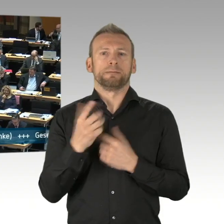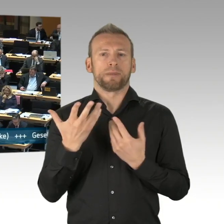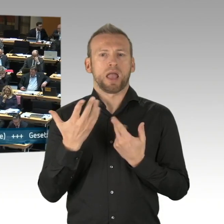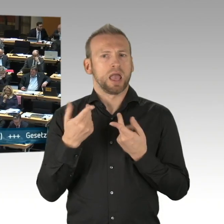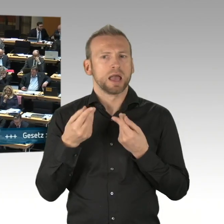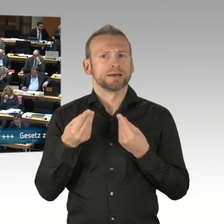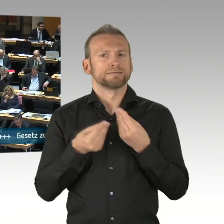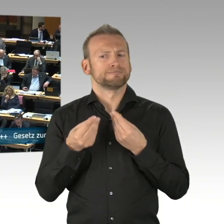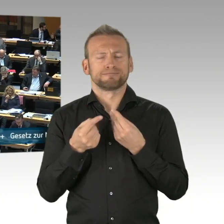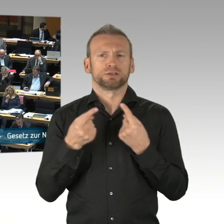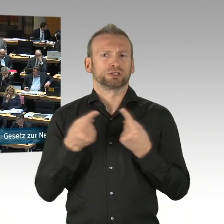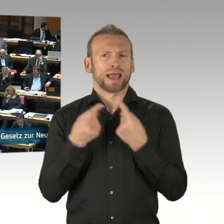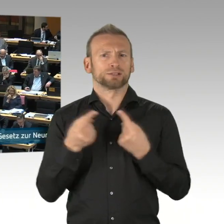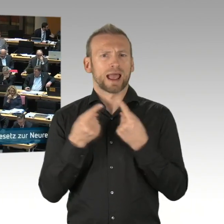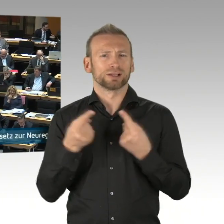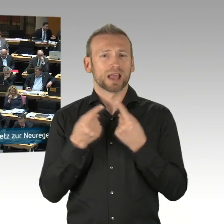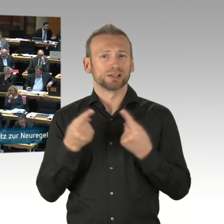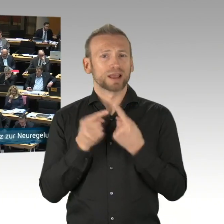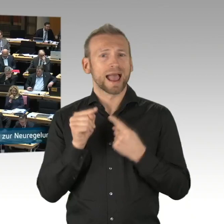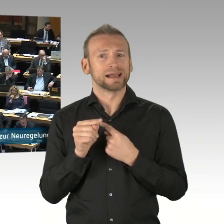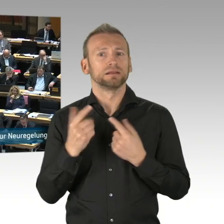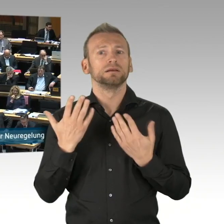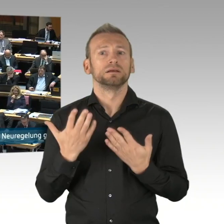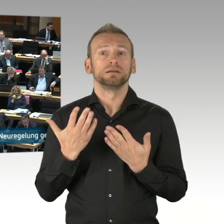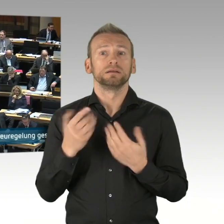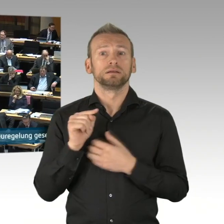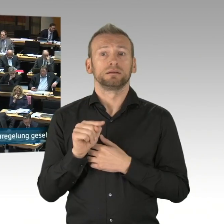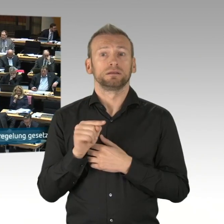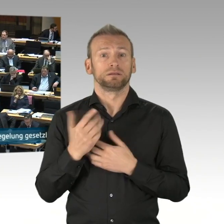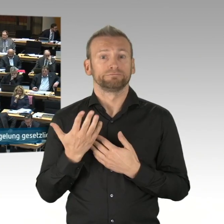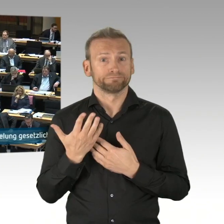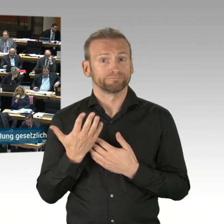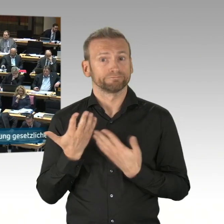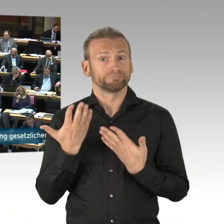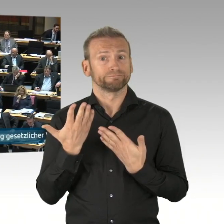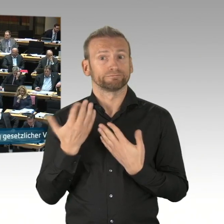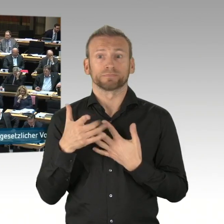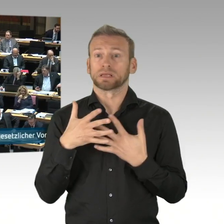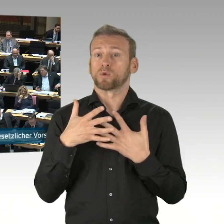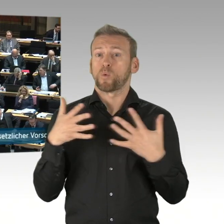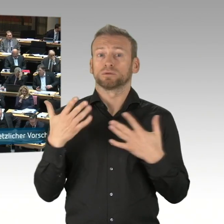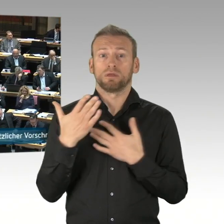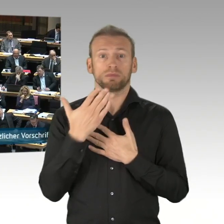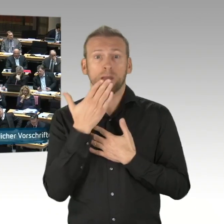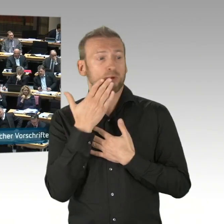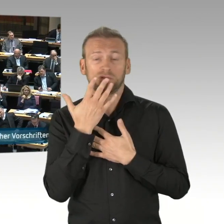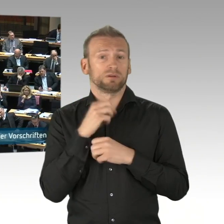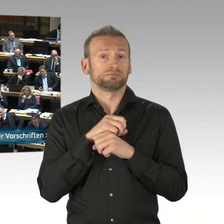weil Sie sich von einem Grundsatz verabschiedet haben, nämlich für Rechtsfrieden in dieser Stadt zu sorgen,